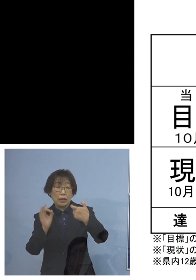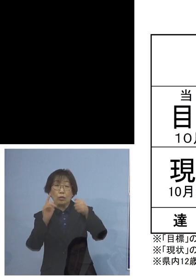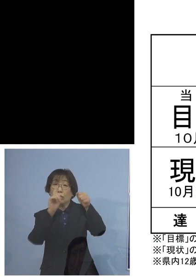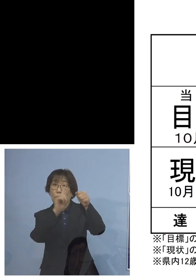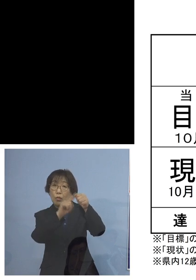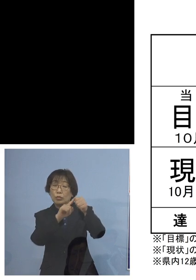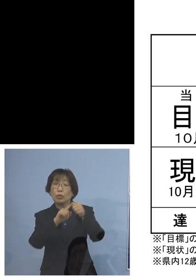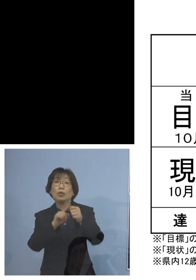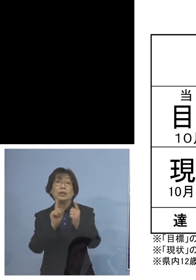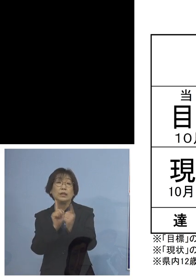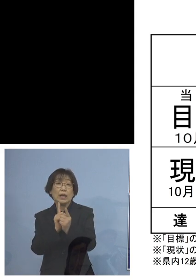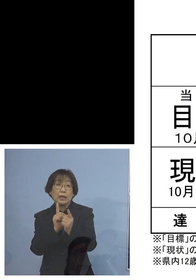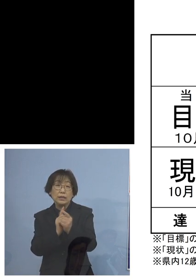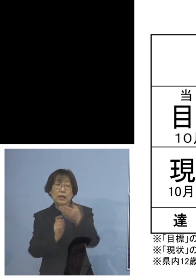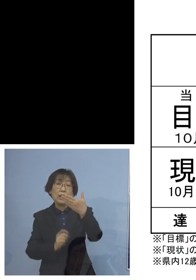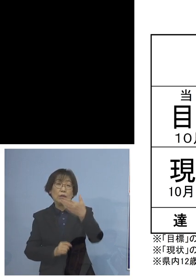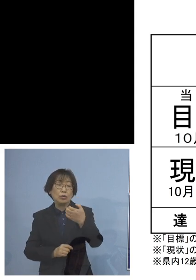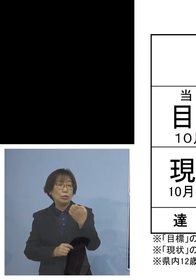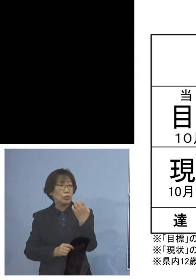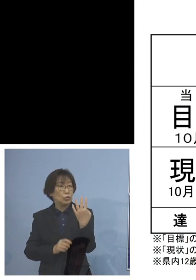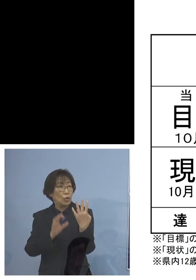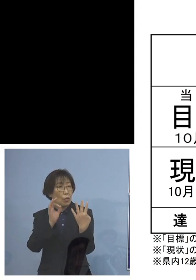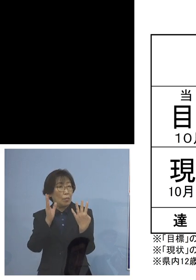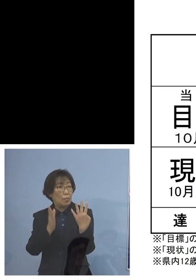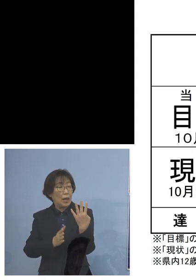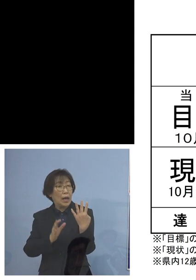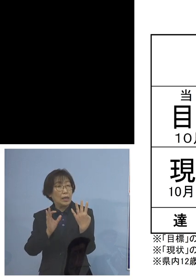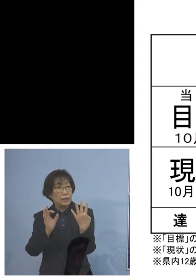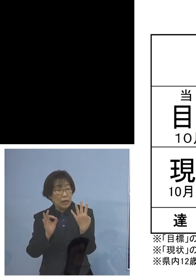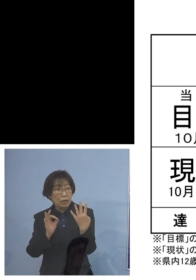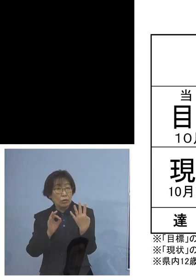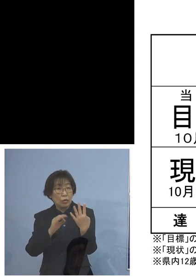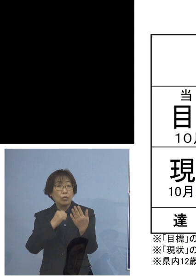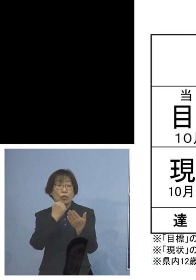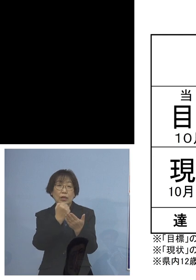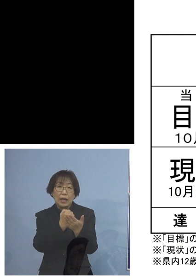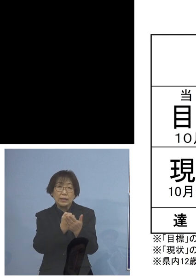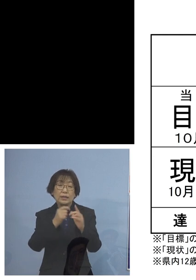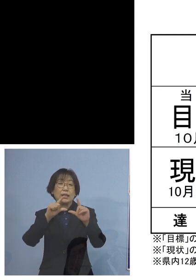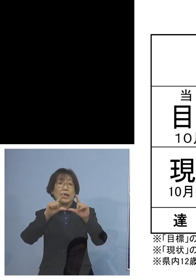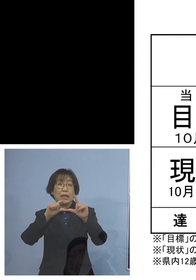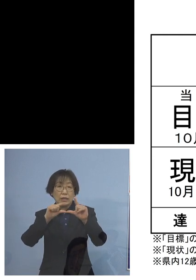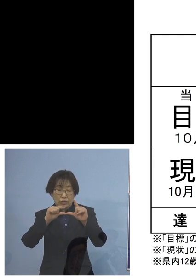94パーセントの今 達成率になっているところでありまして